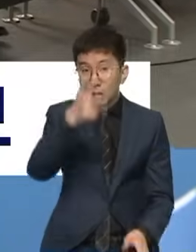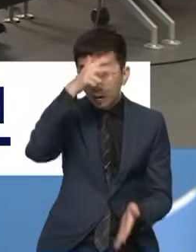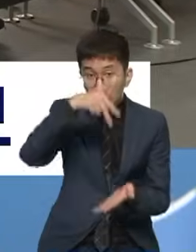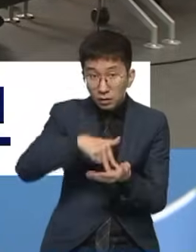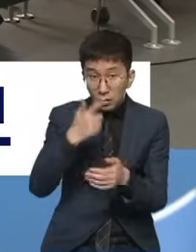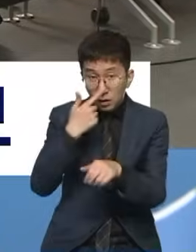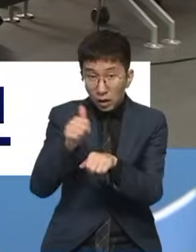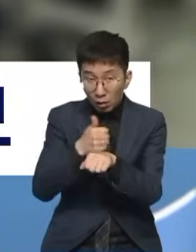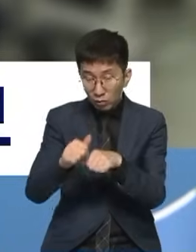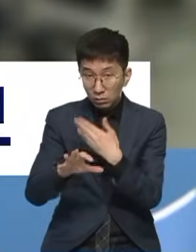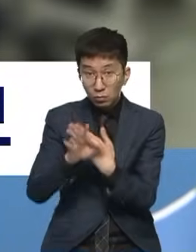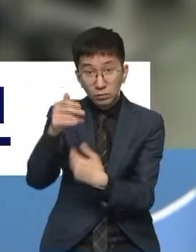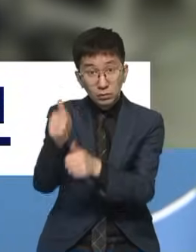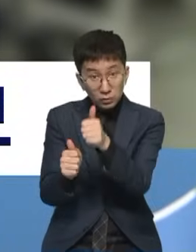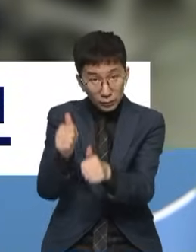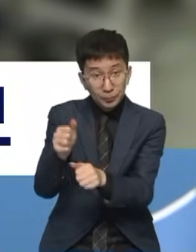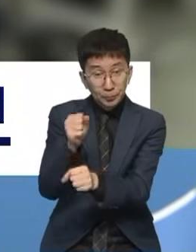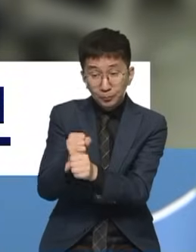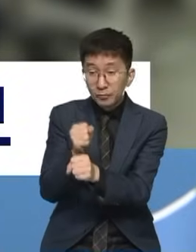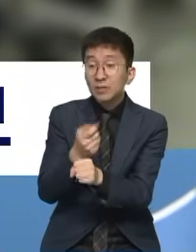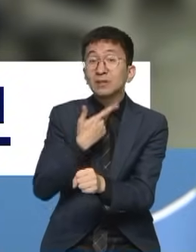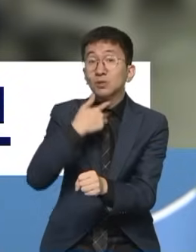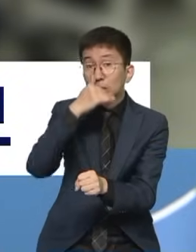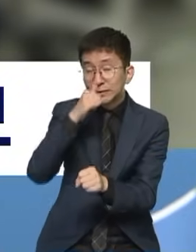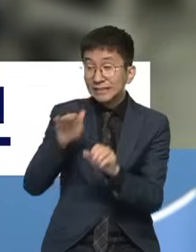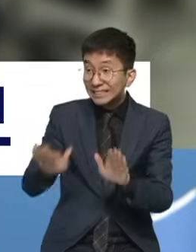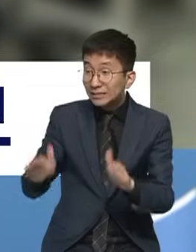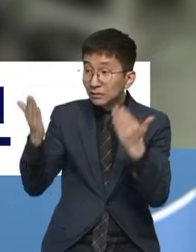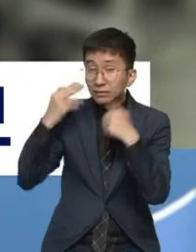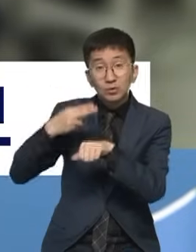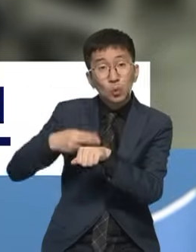이미 경찰은 대형 입시학원에 모의고사 출제에 관여한 현직 교사들의 명단 제출을